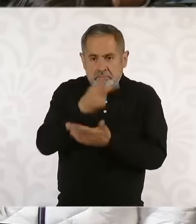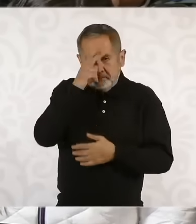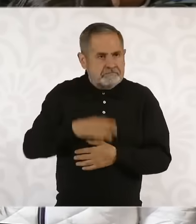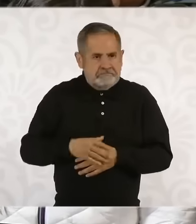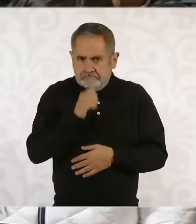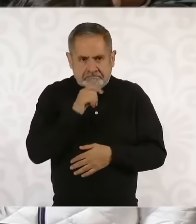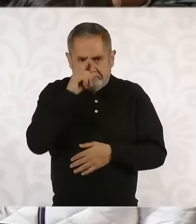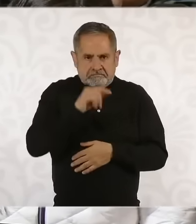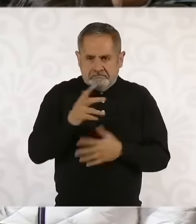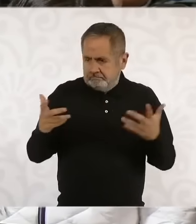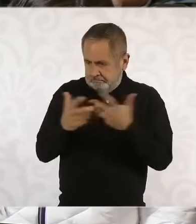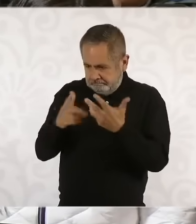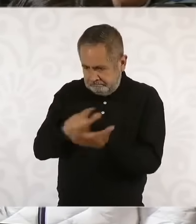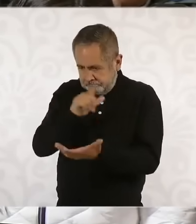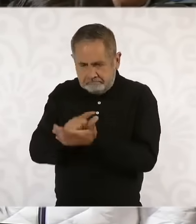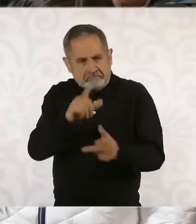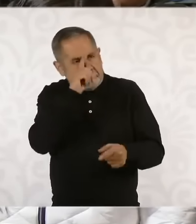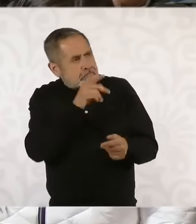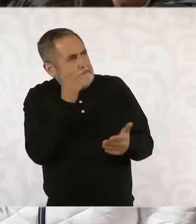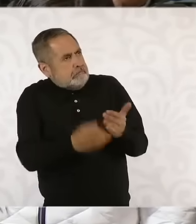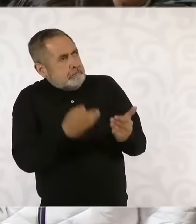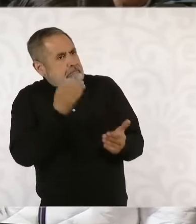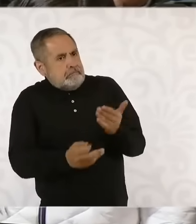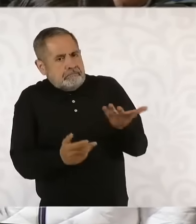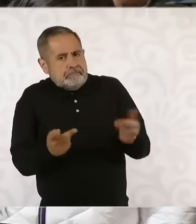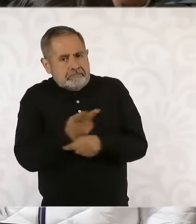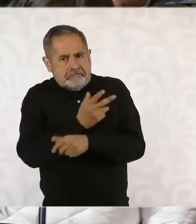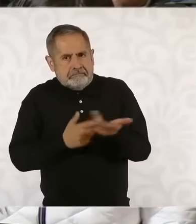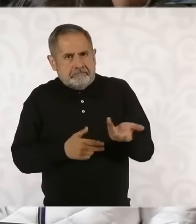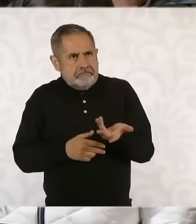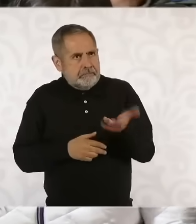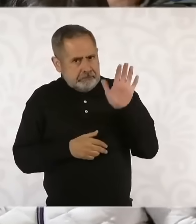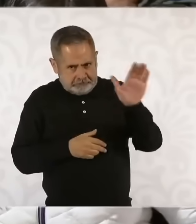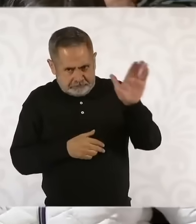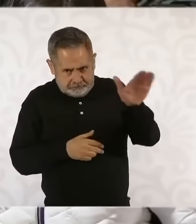años. ¿Cuál sería el llamado o qué acciones siguen para poder evitar accidentes viales, ya que está